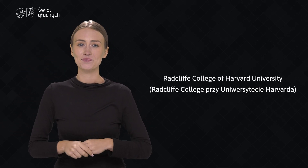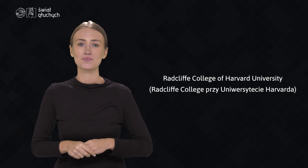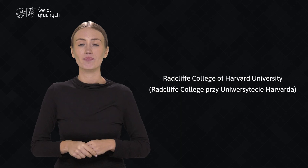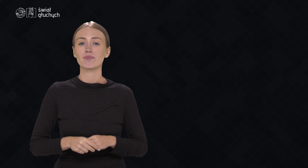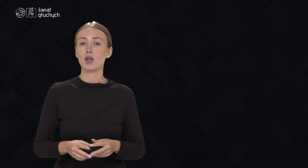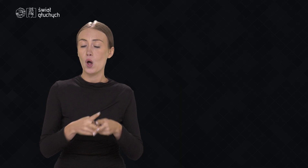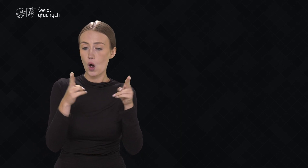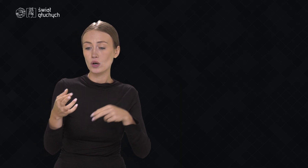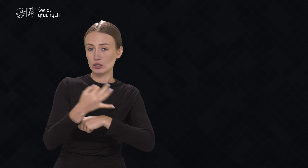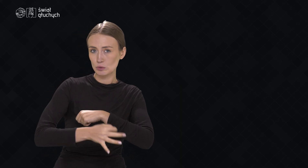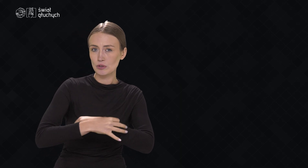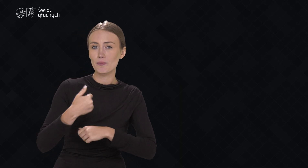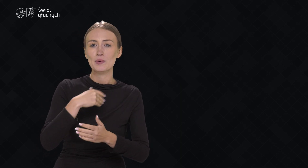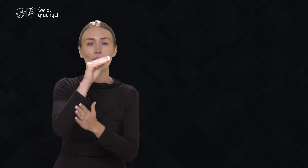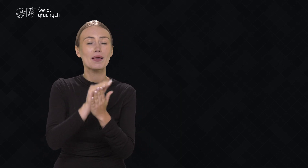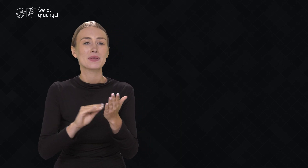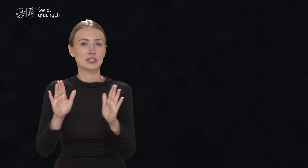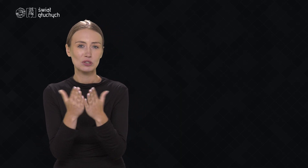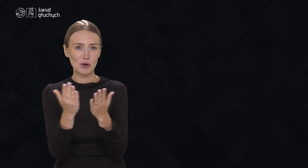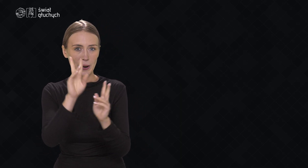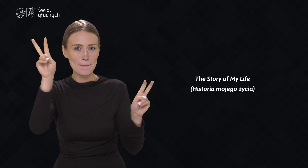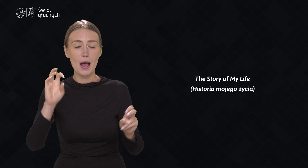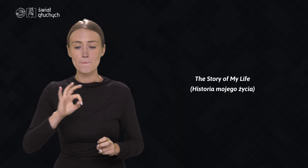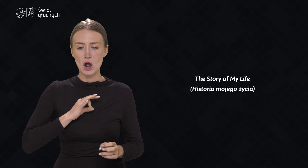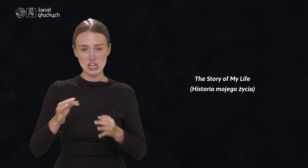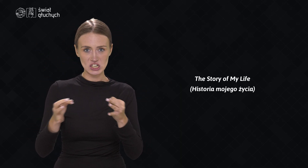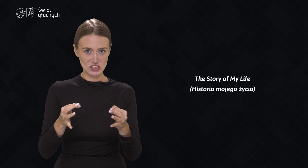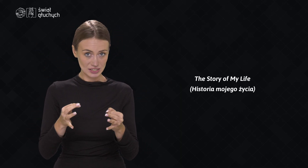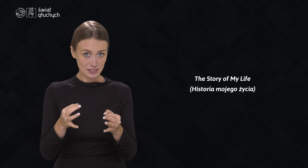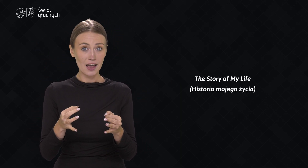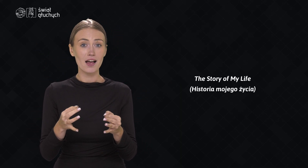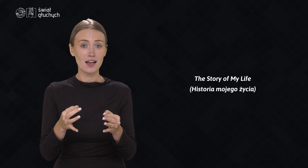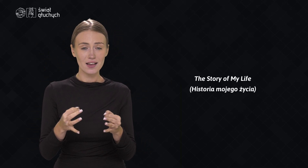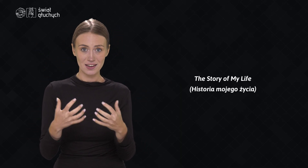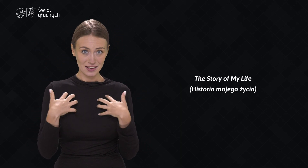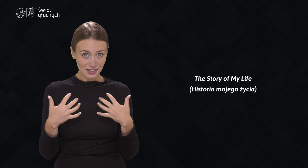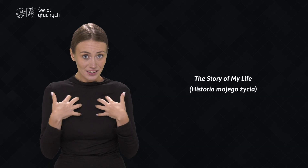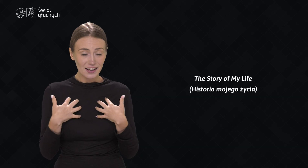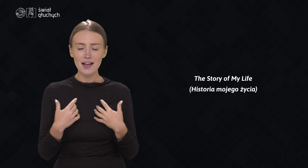Podczas studiów napisała książkę „Historia mojego życia”,